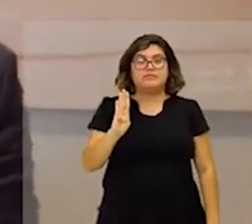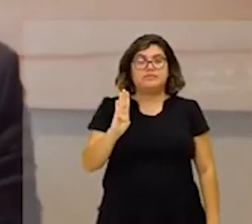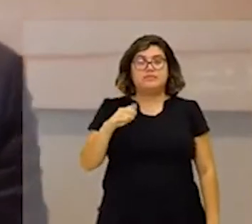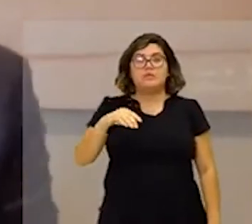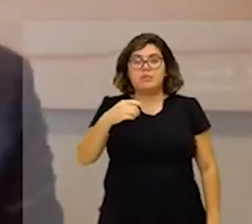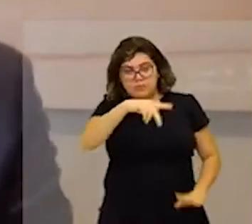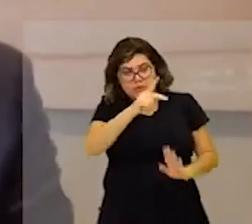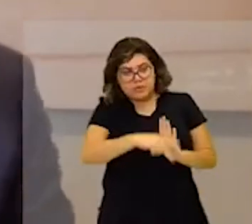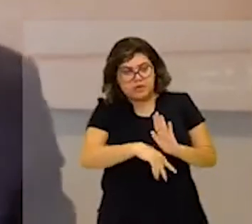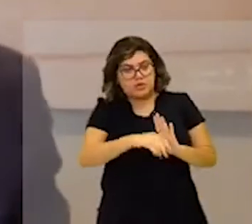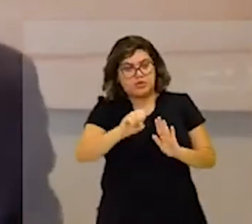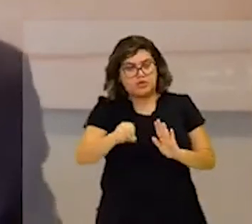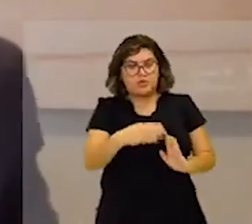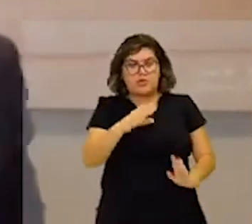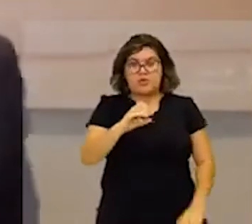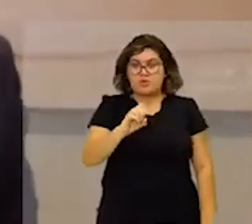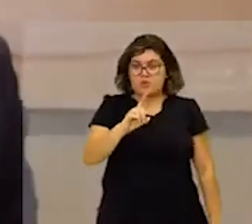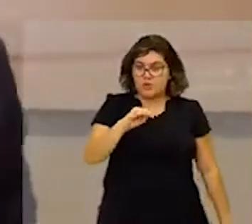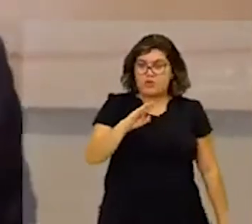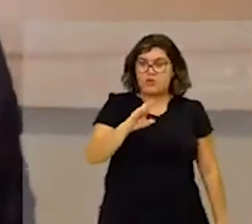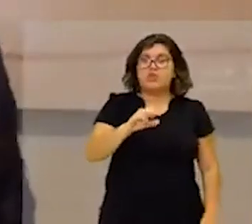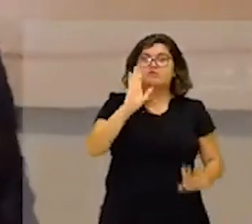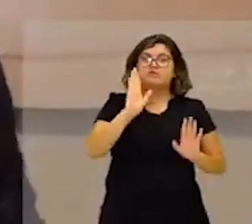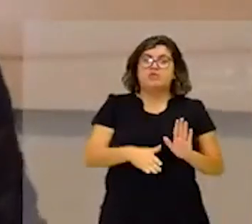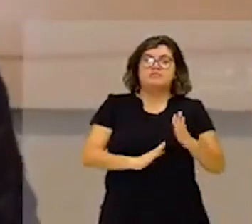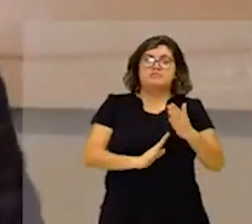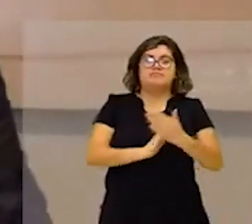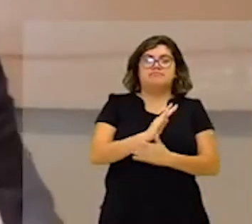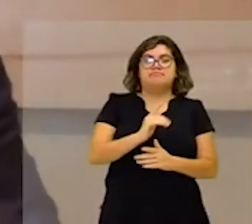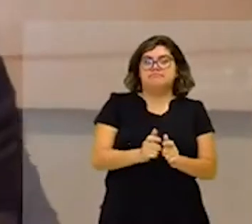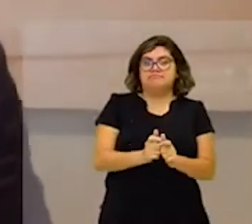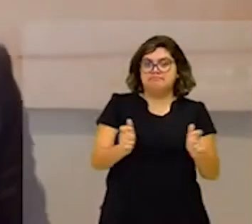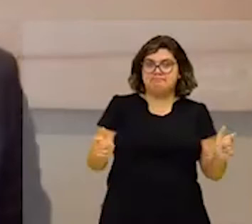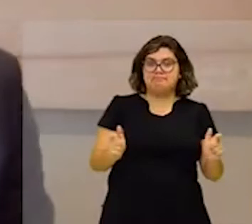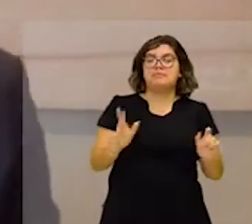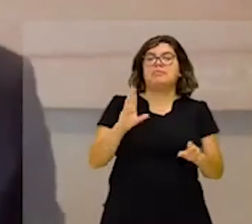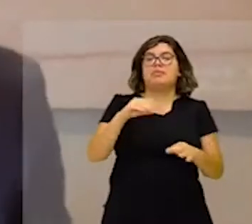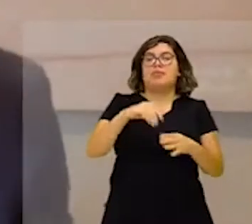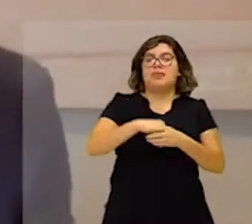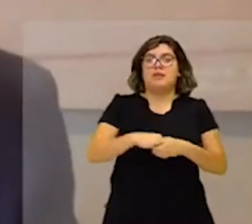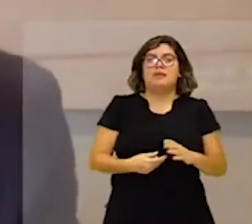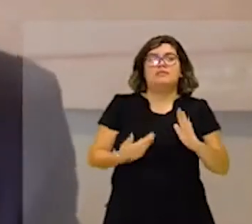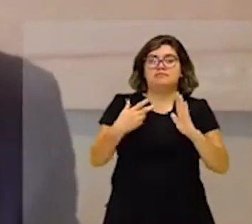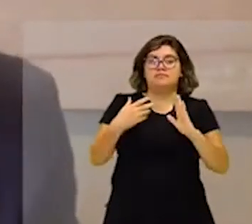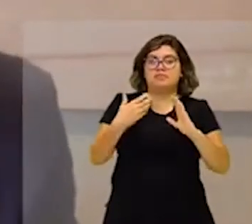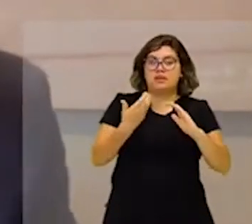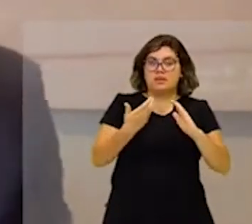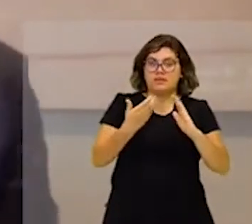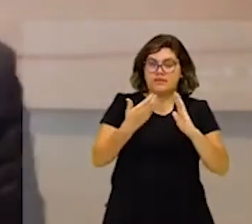código já aprovado por Ampla maioria na Câmara dos Deputados consolida as candidaturas coletivas